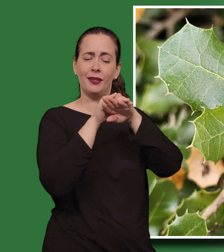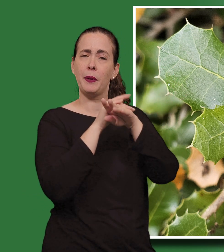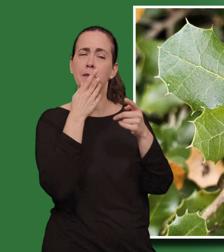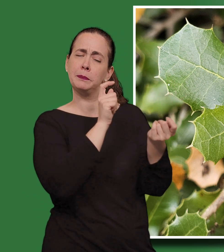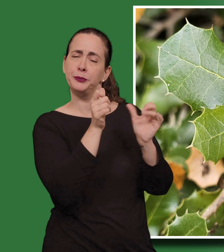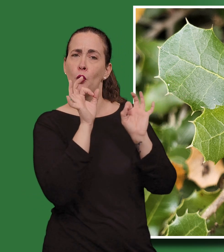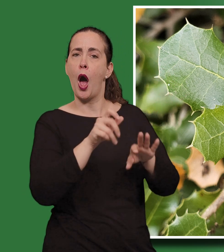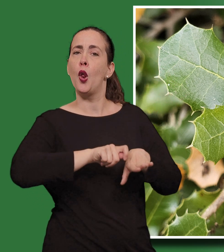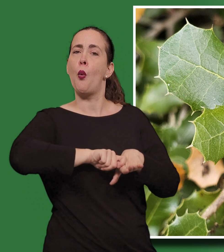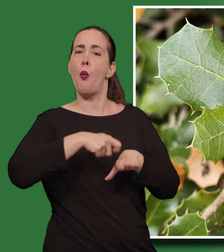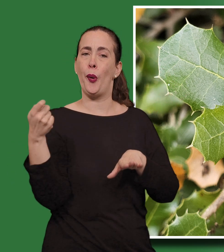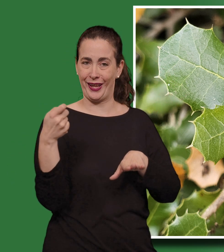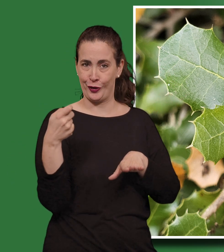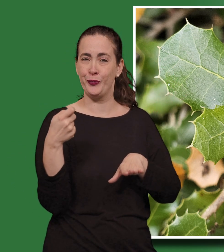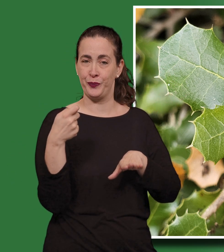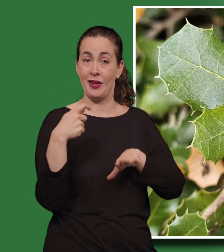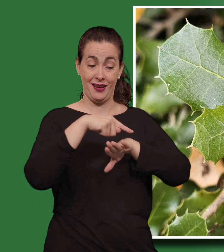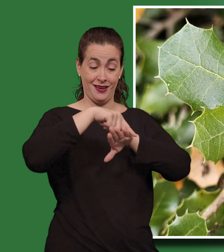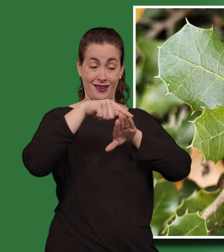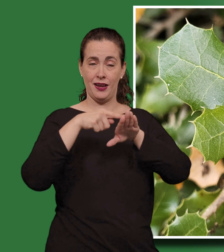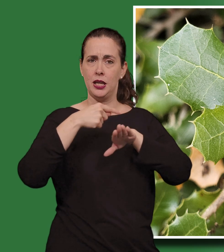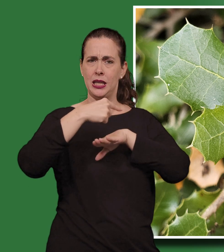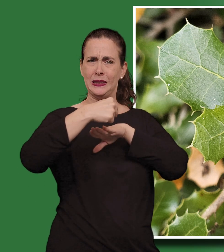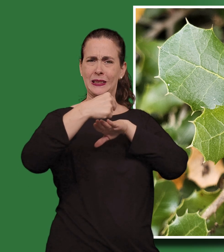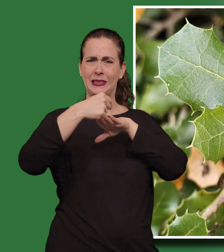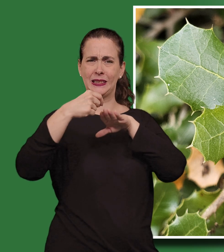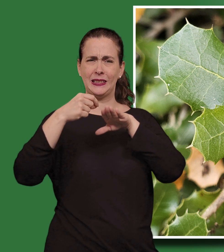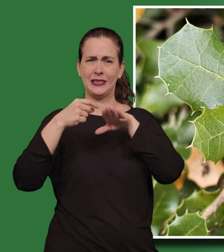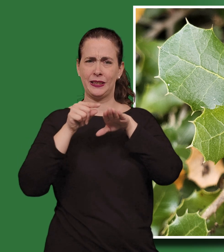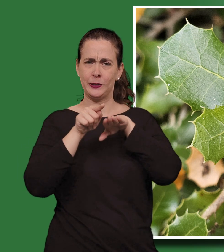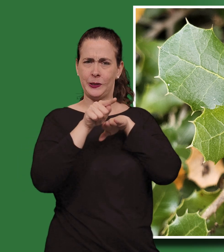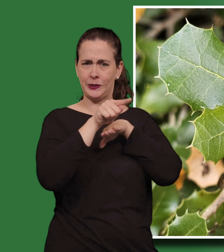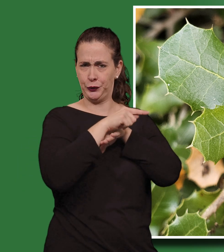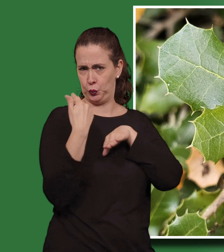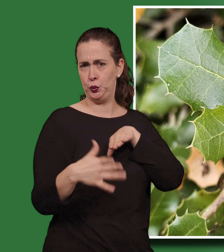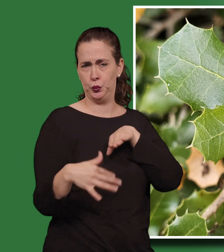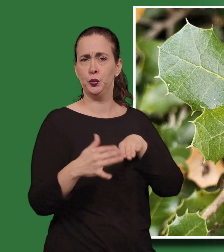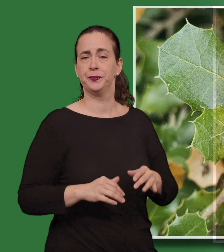Són de color verd clar, coriàcies i amb les vores dentades i punxants.